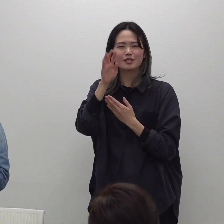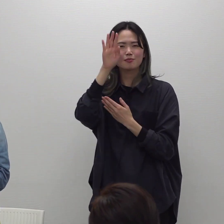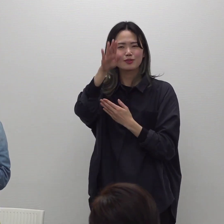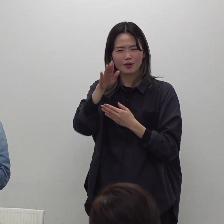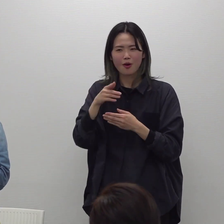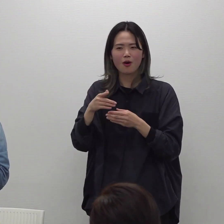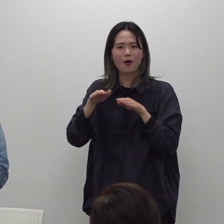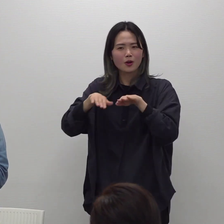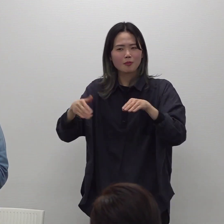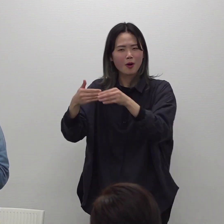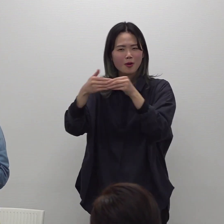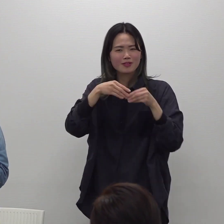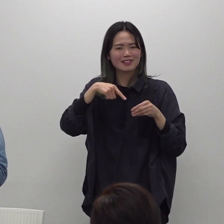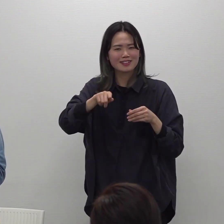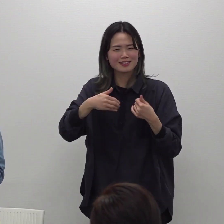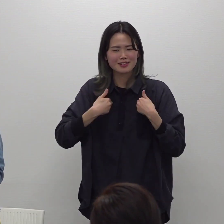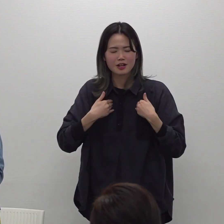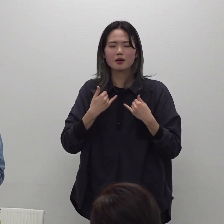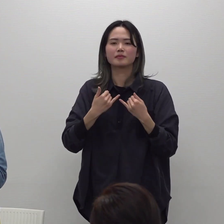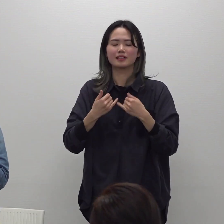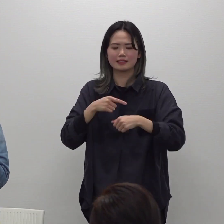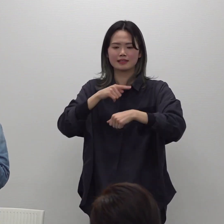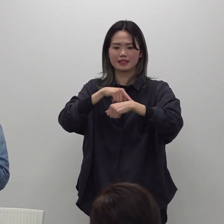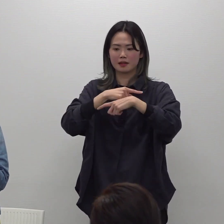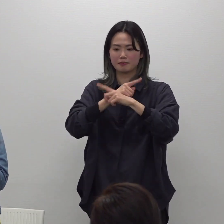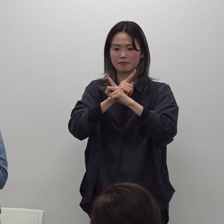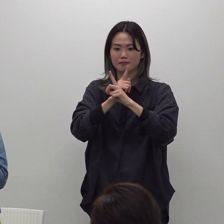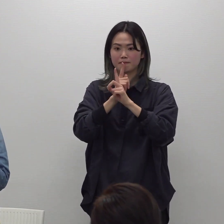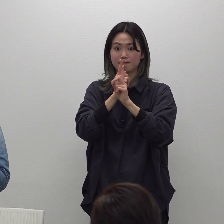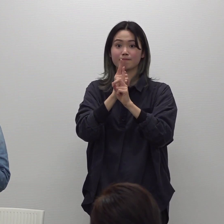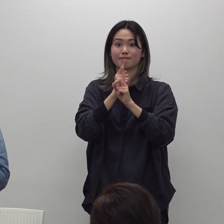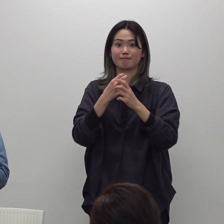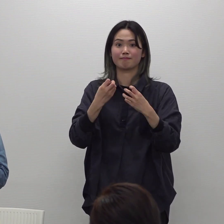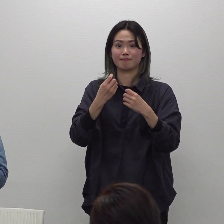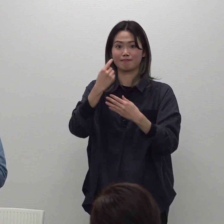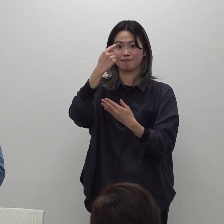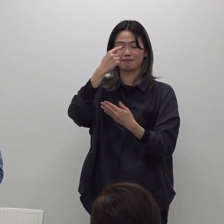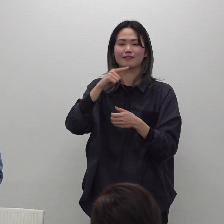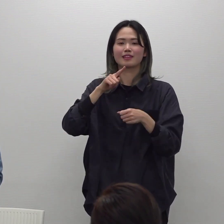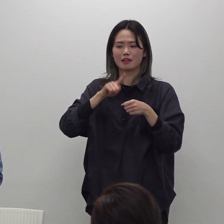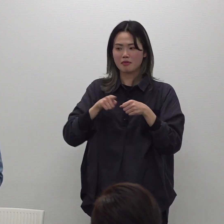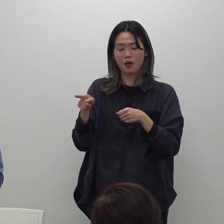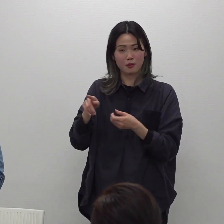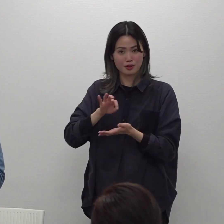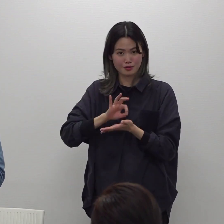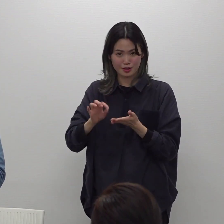何か時間が来たことを知らせてもらうためにキッチンタイマーって結構使いますよね